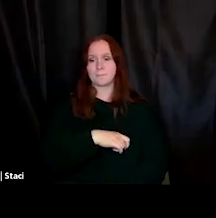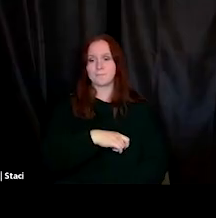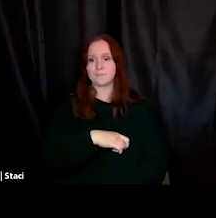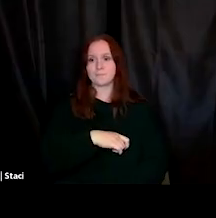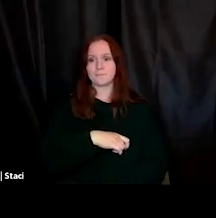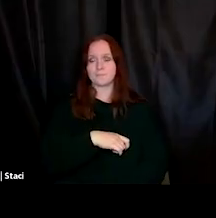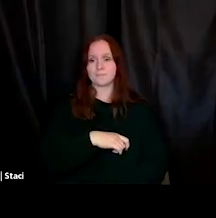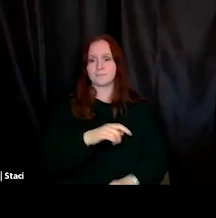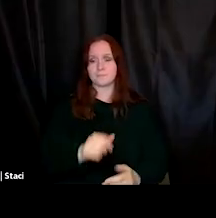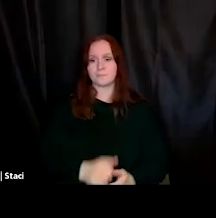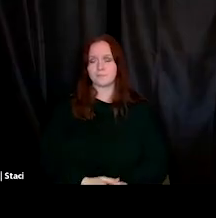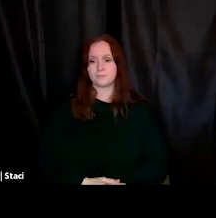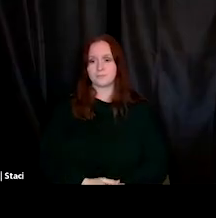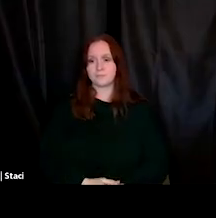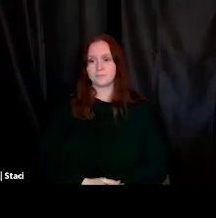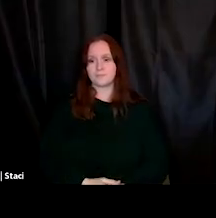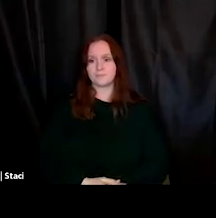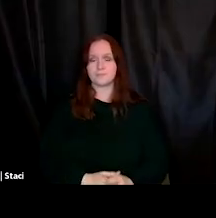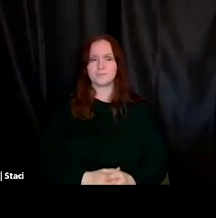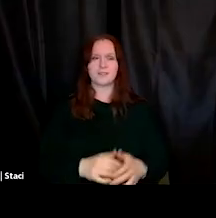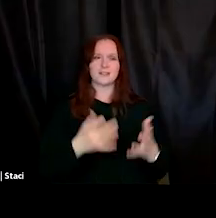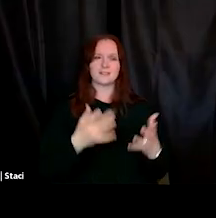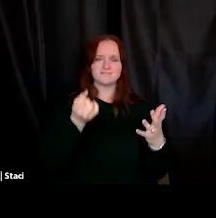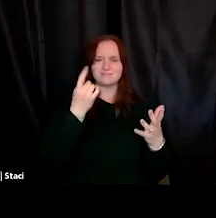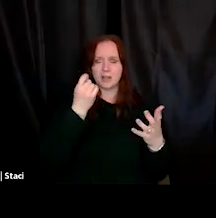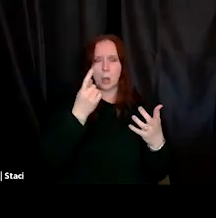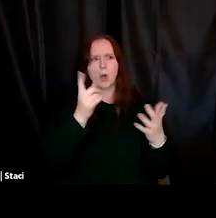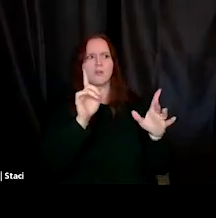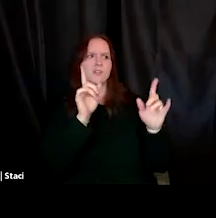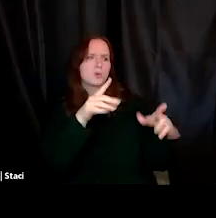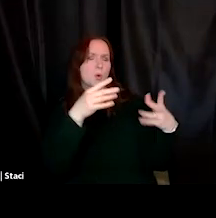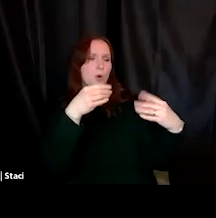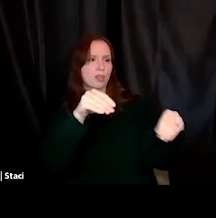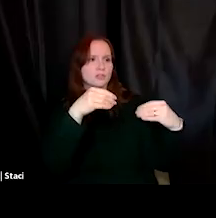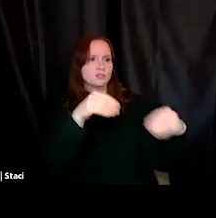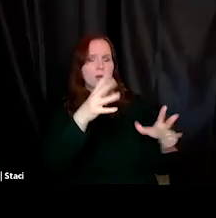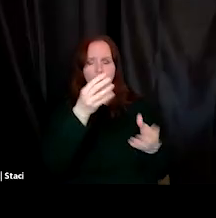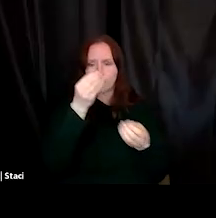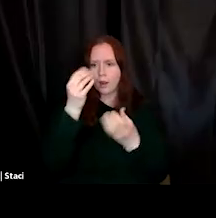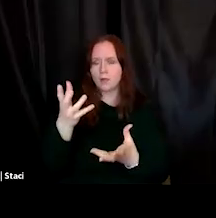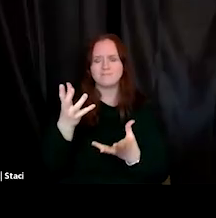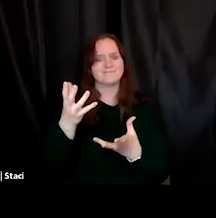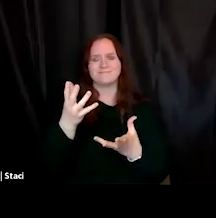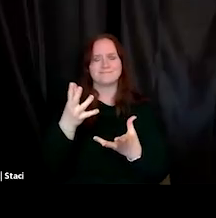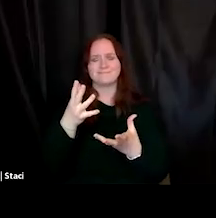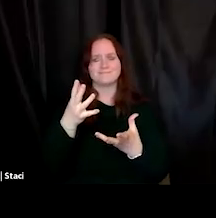en la oficina de campo ayudar a los solicitantes que puedan estar experimentando la falta de vivienda con sus solicitudes.